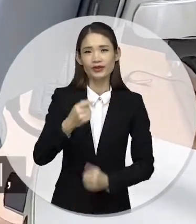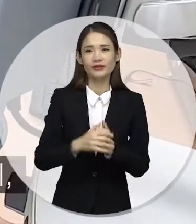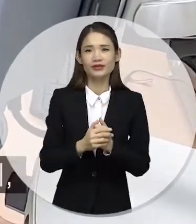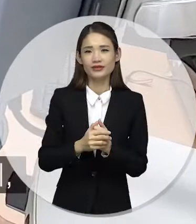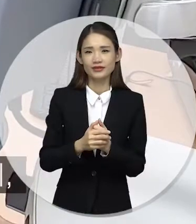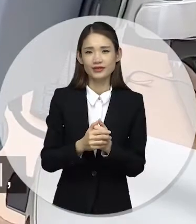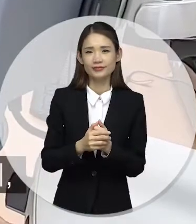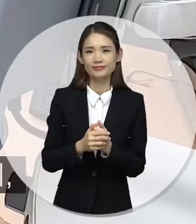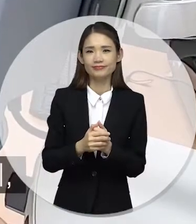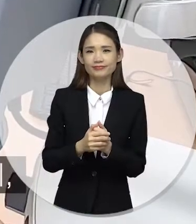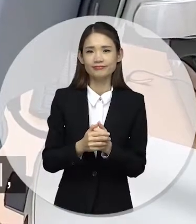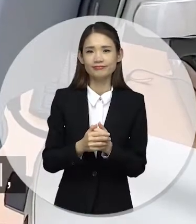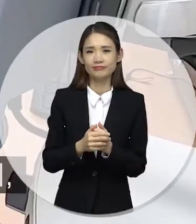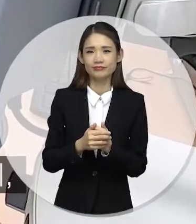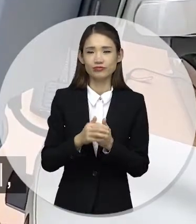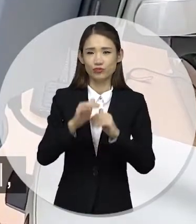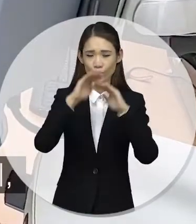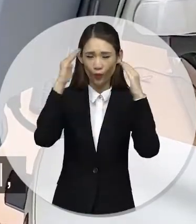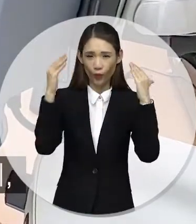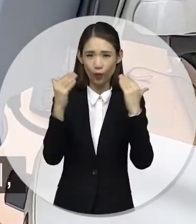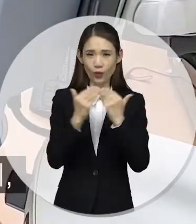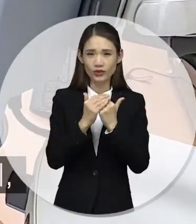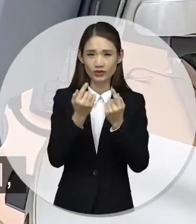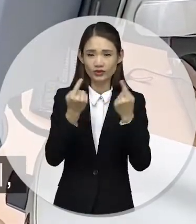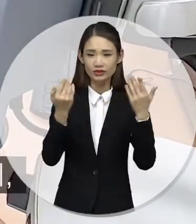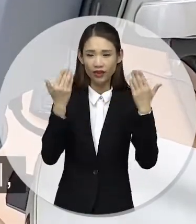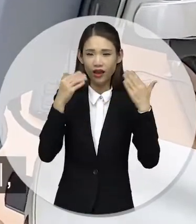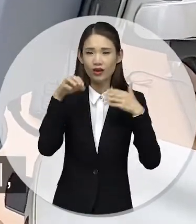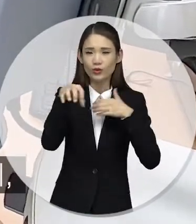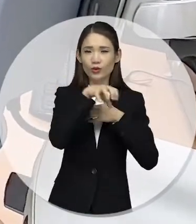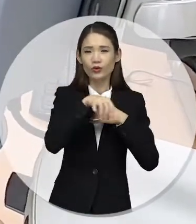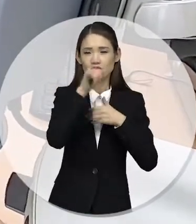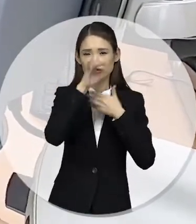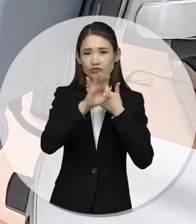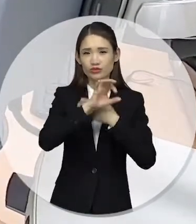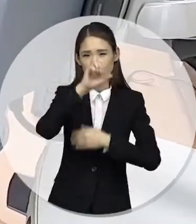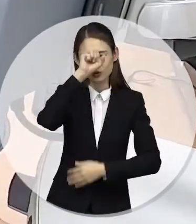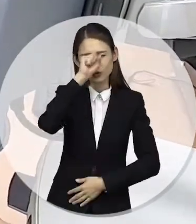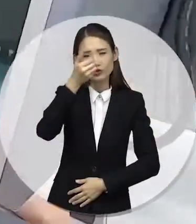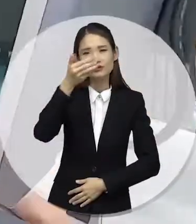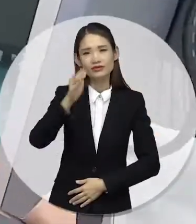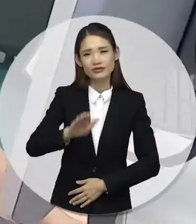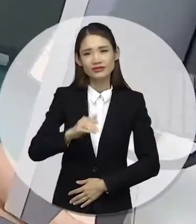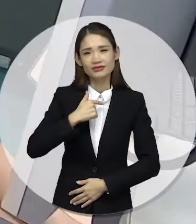그래서 이게 진짜, 이런 것들이 모든 대학교에 있으면 정말 좋은데, 그게 내 로망이야.